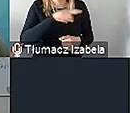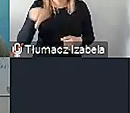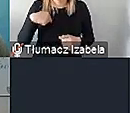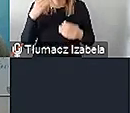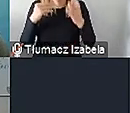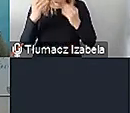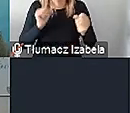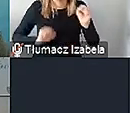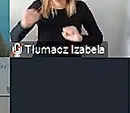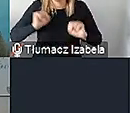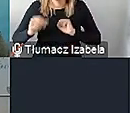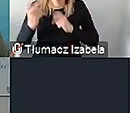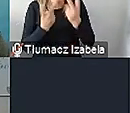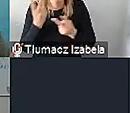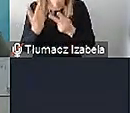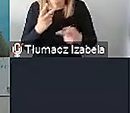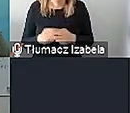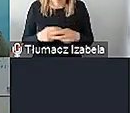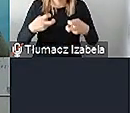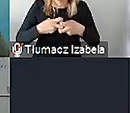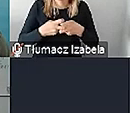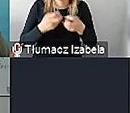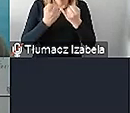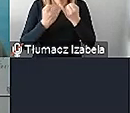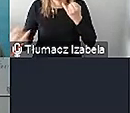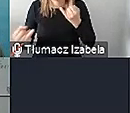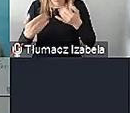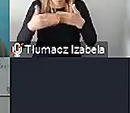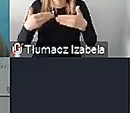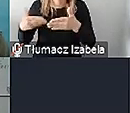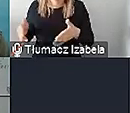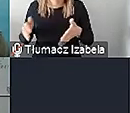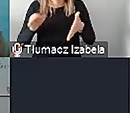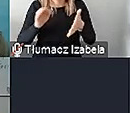i szukać w Internecie wielu takich otwartych zasobów na grafiki, na zdjęcia,